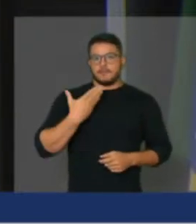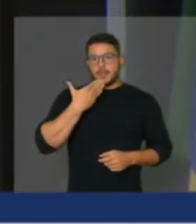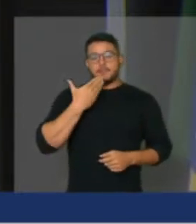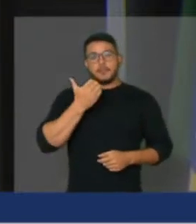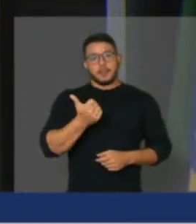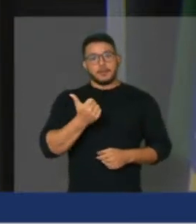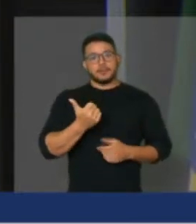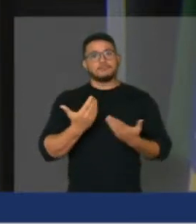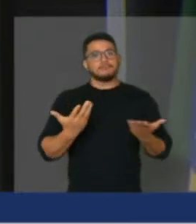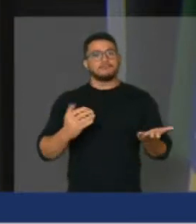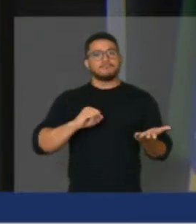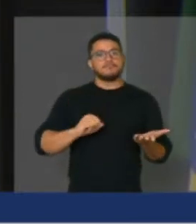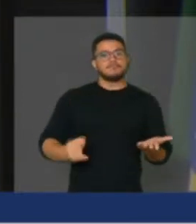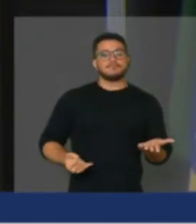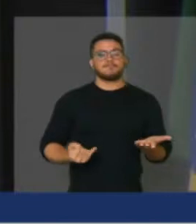PARABENIZAR OS PREFEITOS NESSE